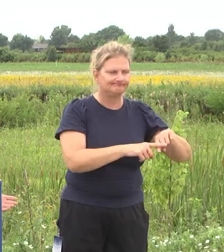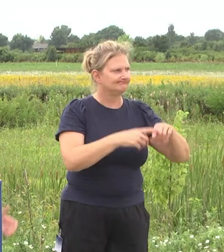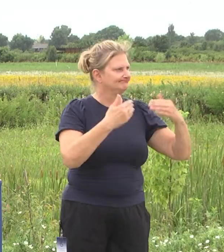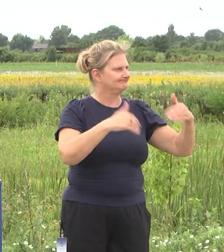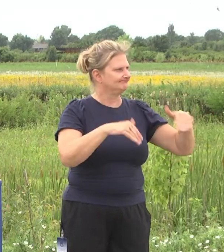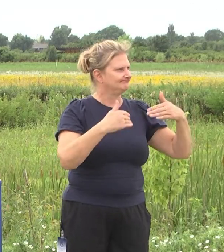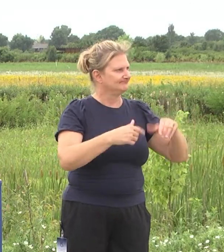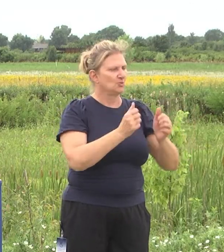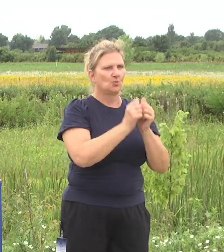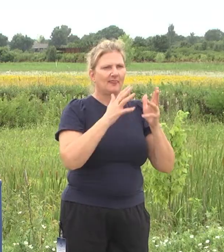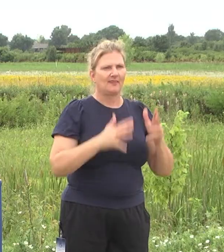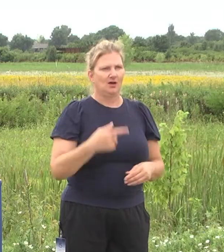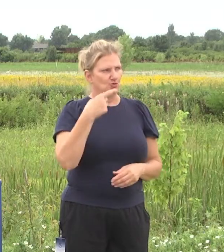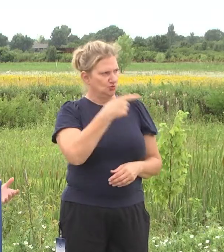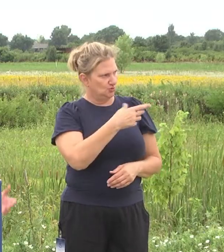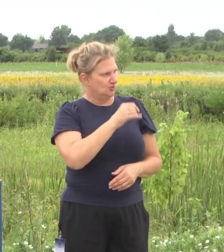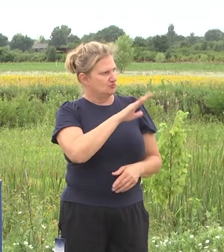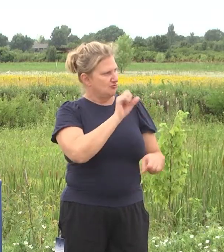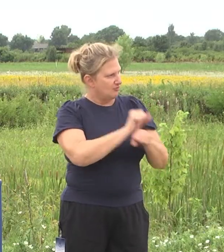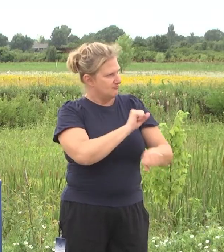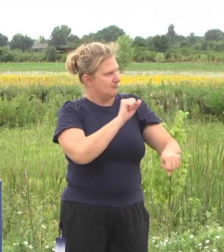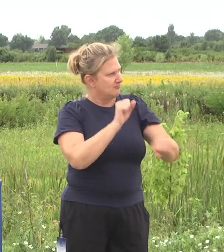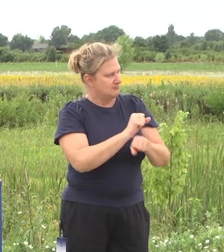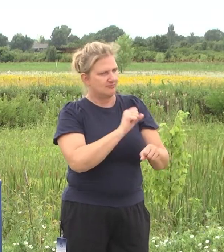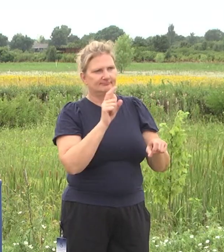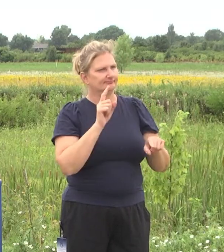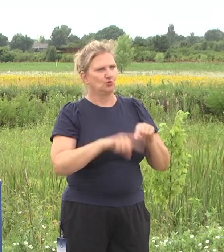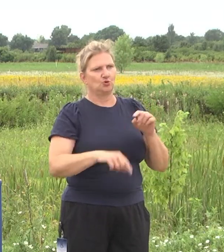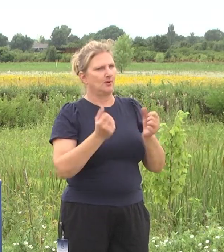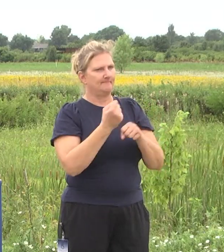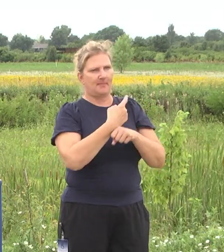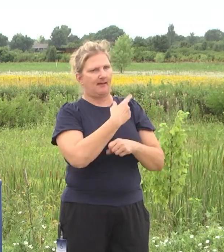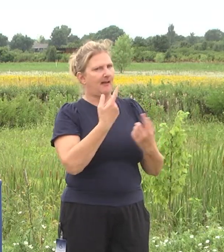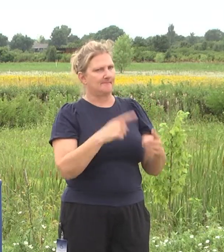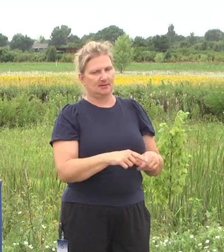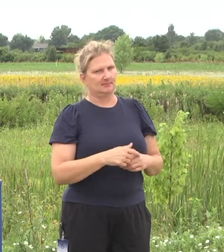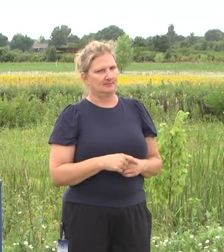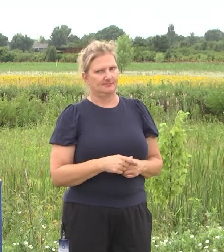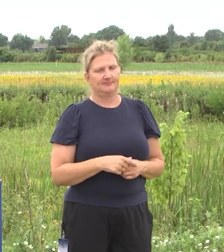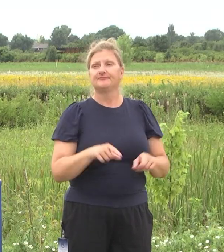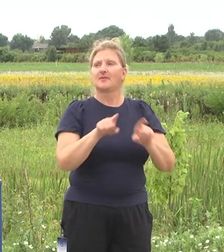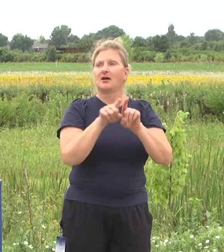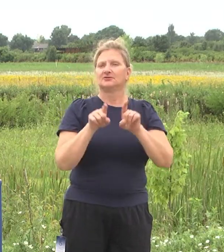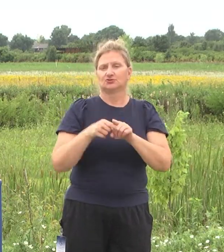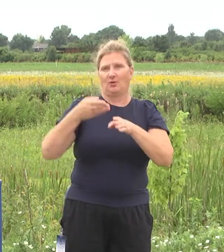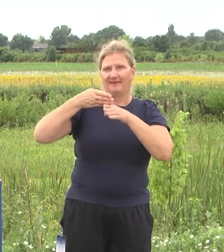ustedes y su arduo trabajo, esto no estaría aquí hoy. También a nuestros equipos de Huttonfield y a nuestros